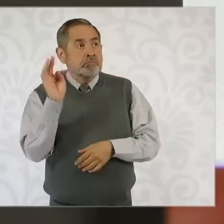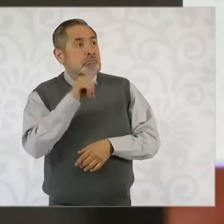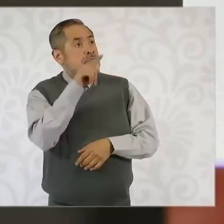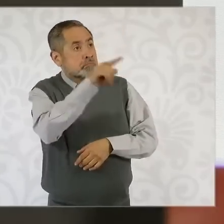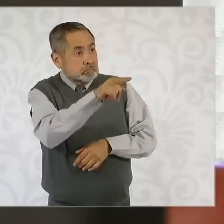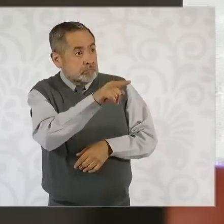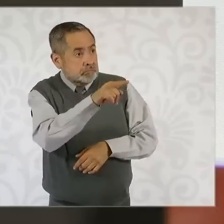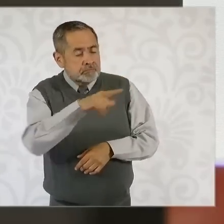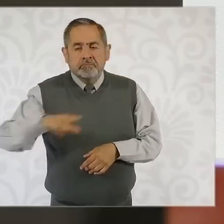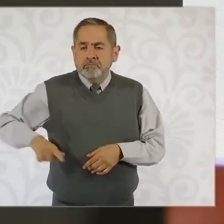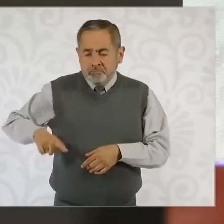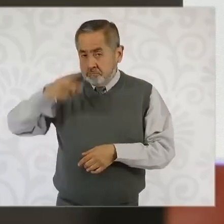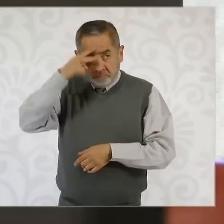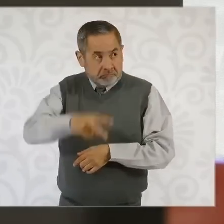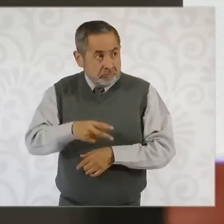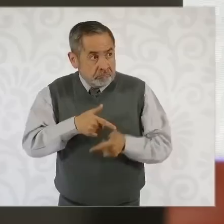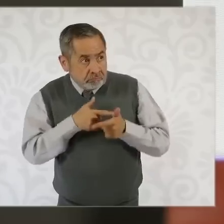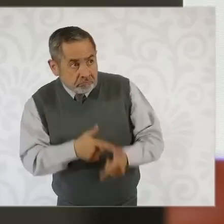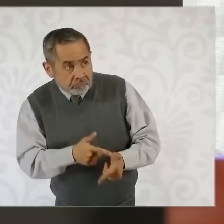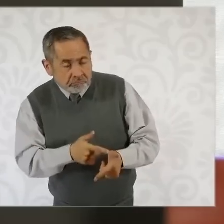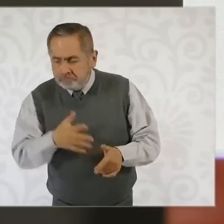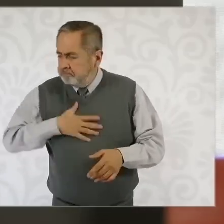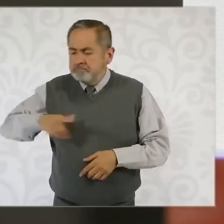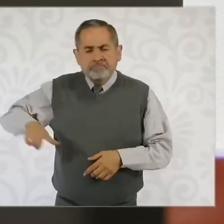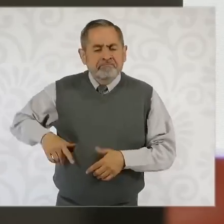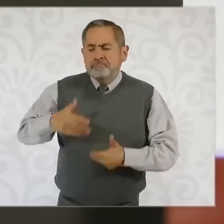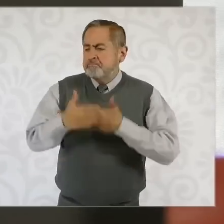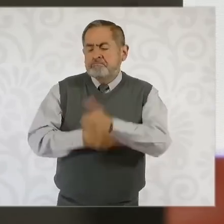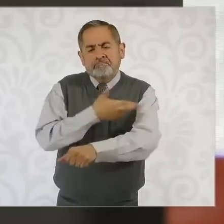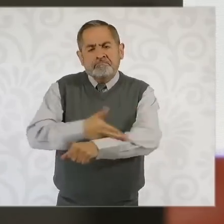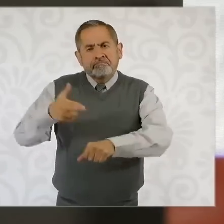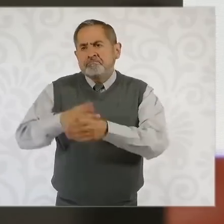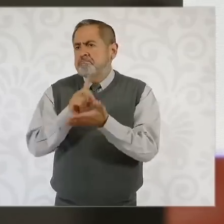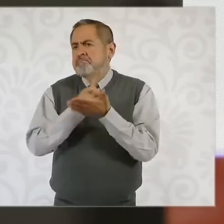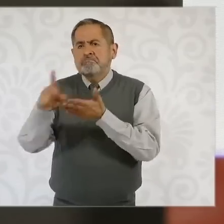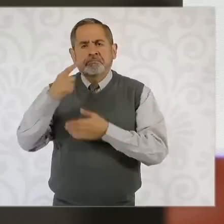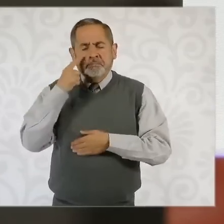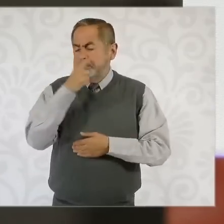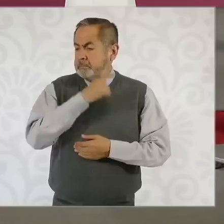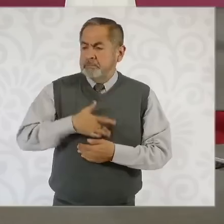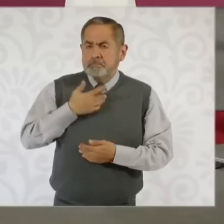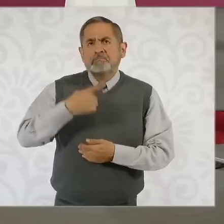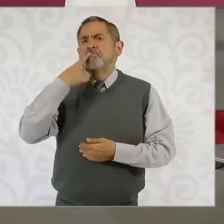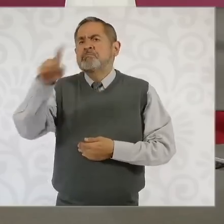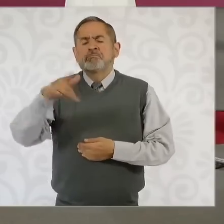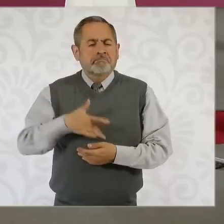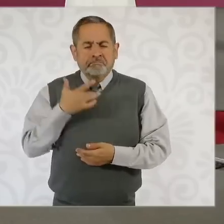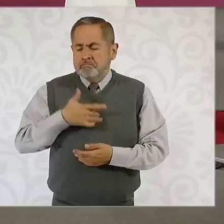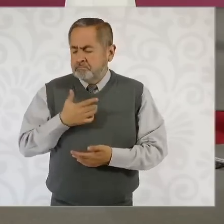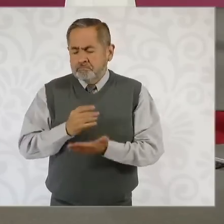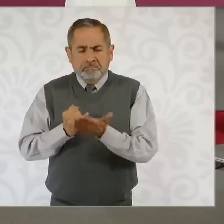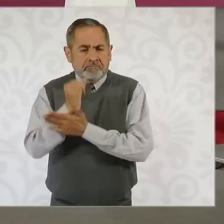de México procederá a ejercer la acciones que conforme a derecho estime pertinentes les hemos